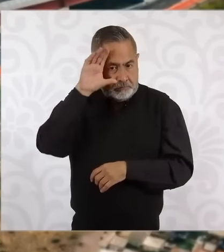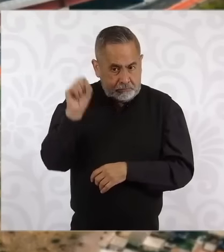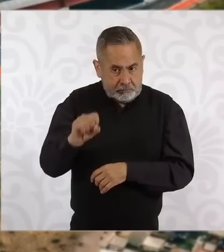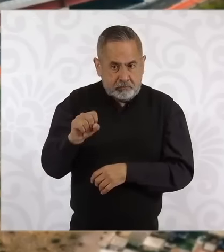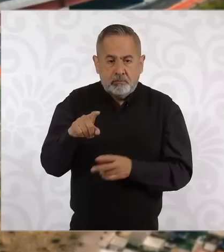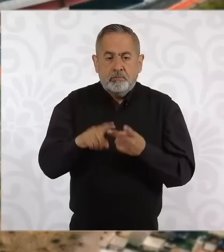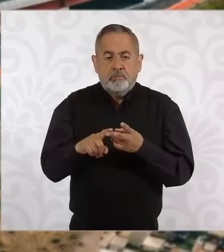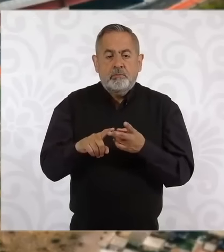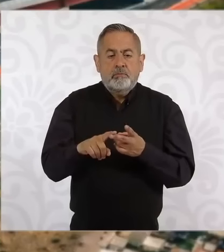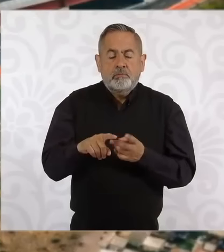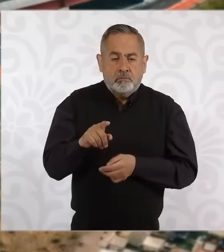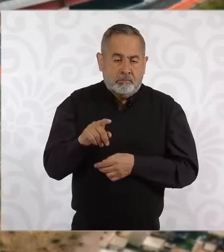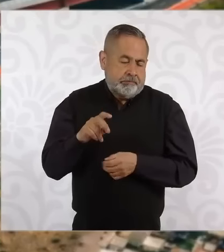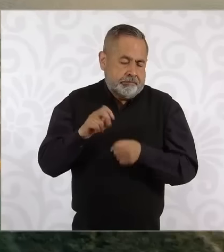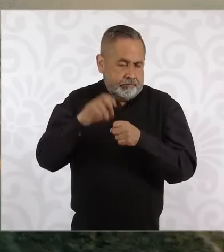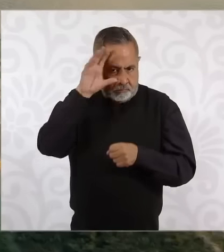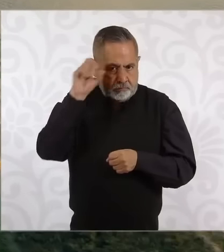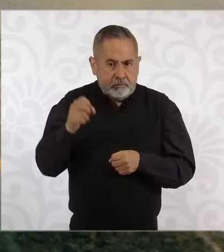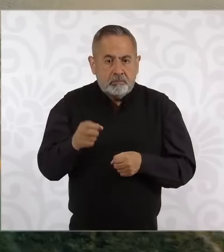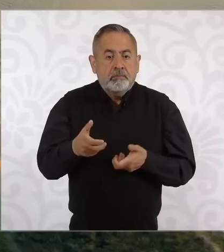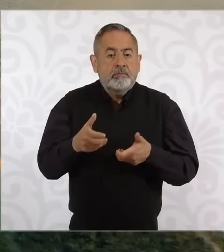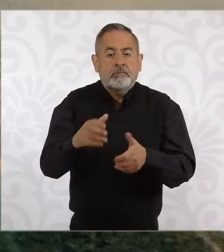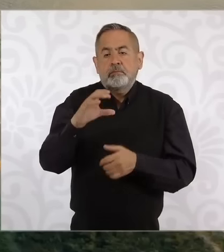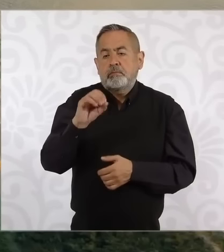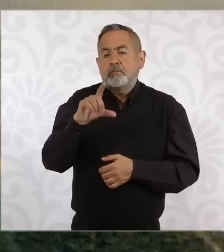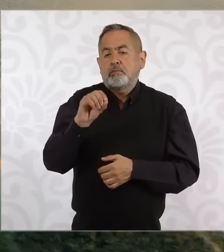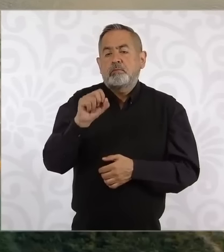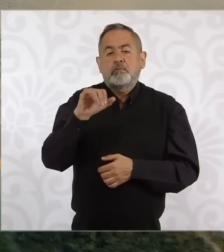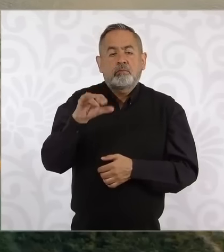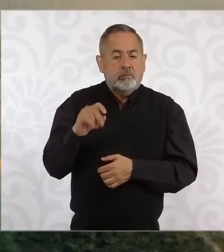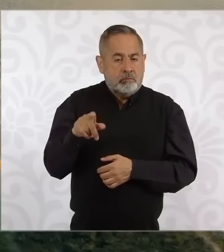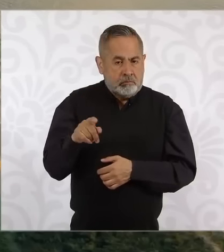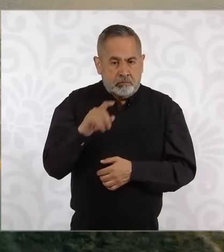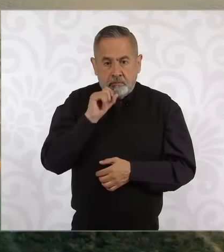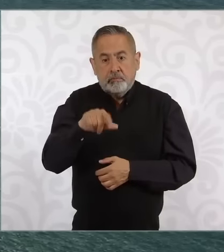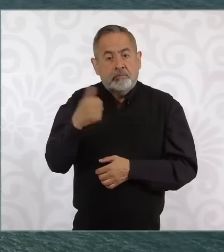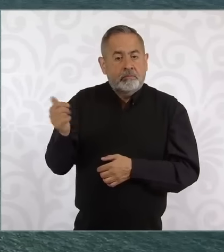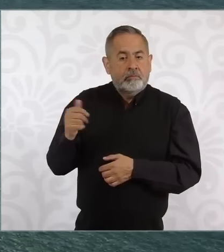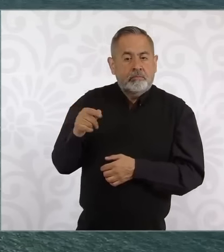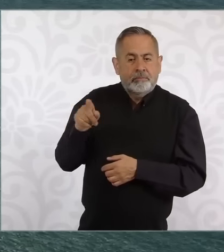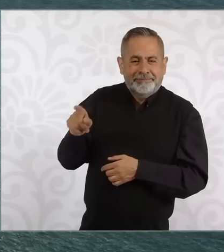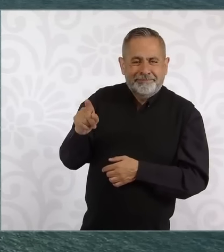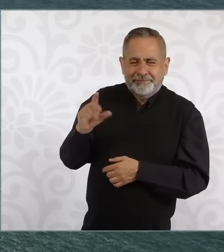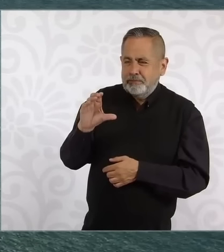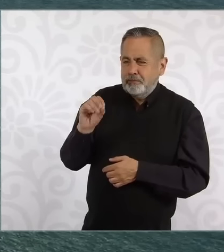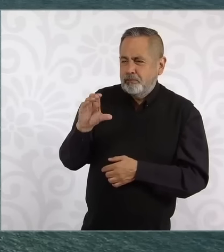del Estado de Morelos en Morelos, avenida Colosio e Puente Cuatzacalcos en Veracruz, que es el ya